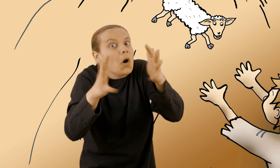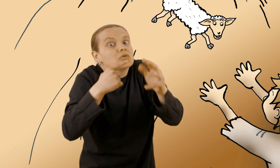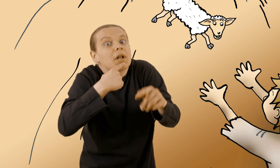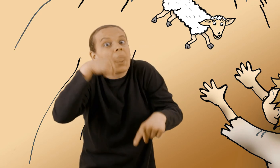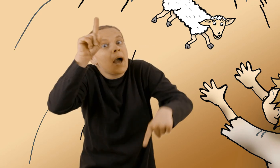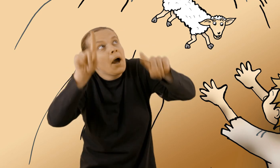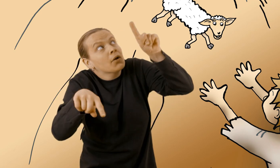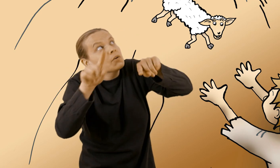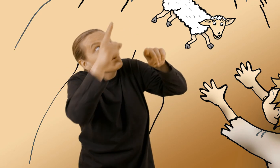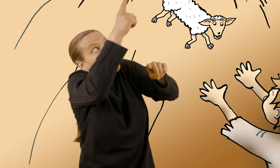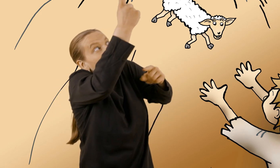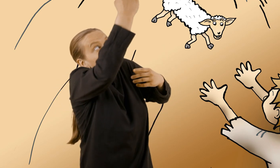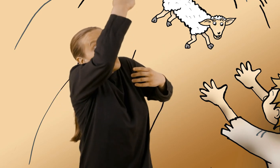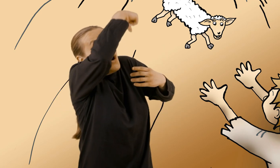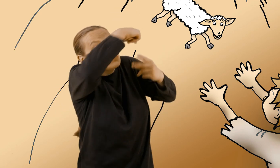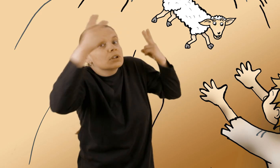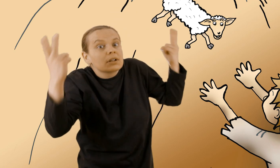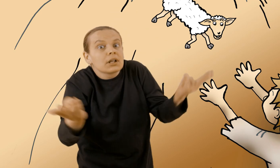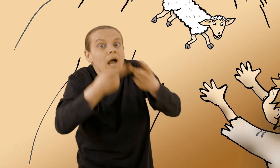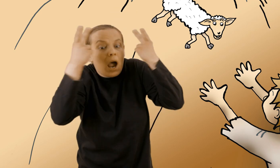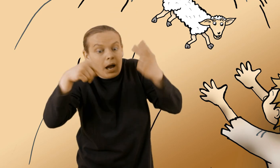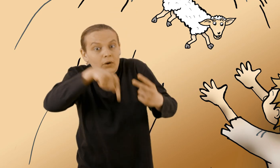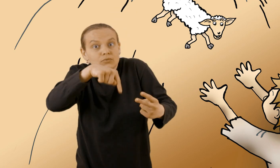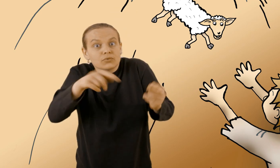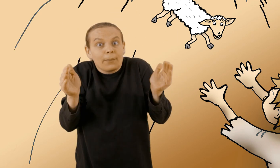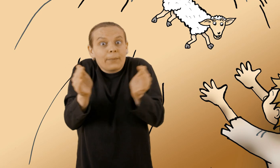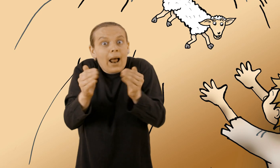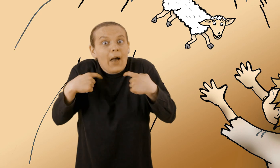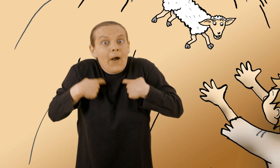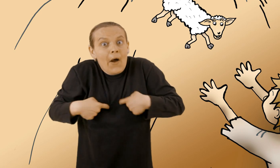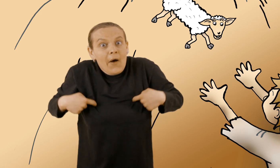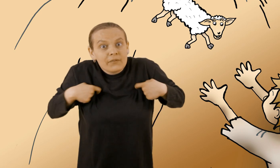i sve gleda gore hoće li ga doći netko tražiti.